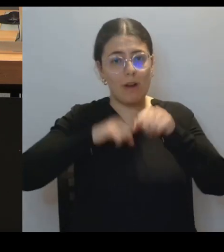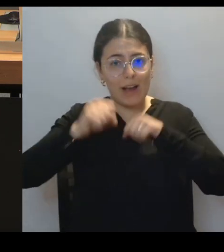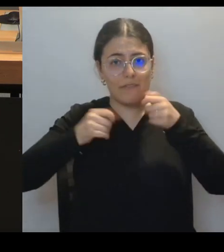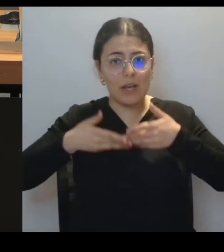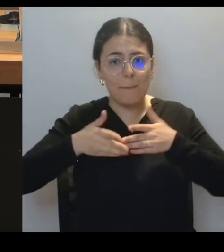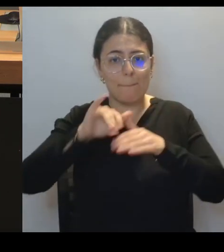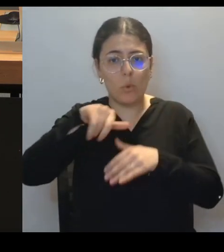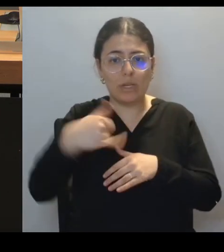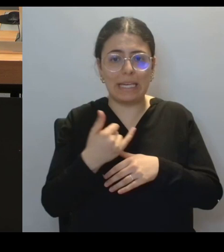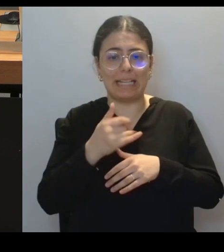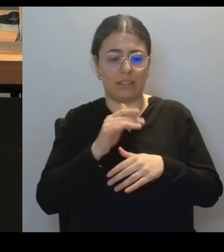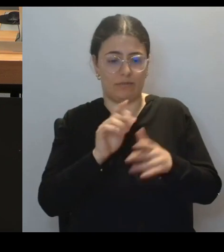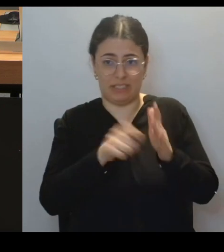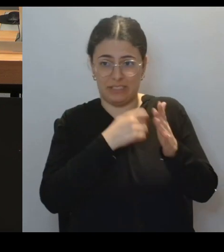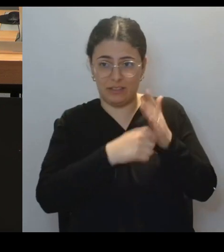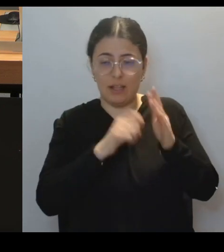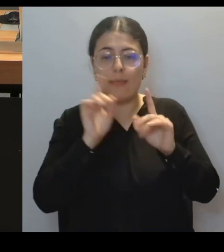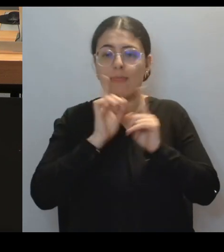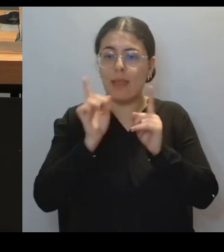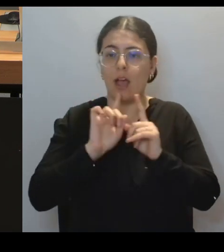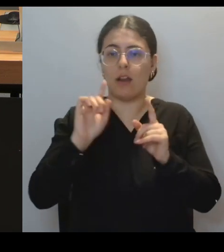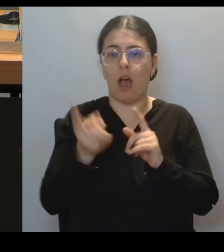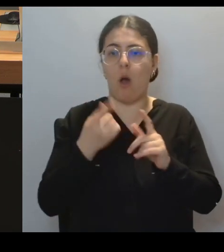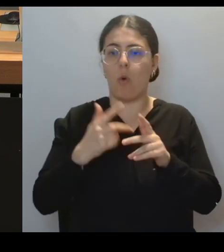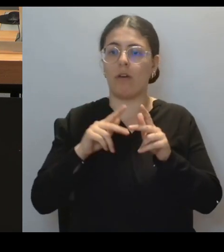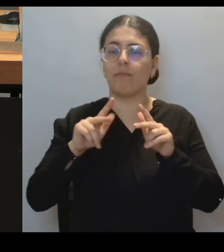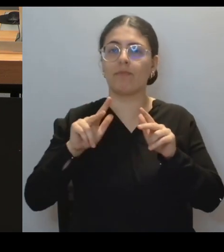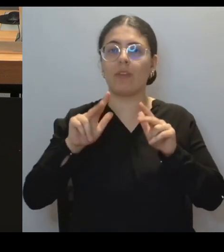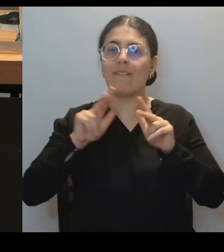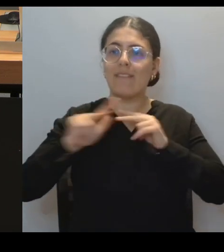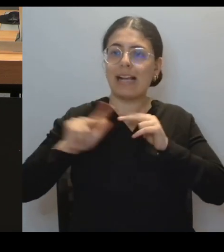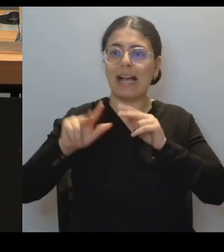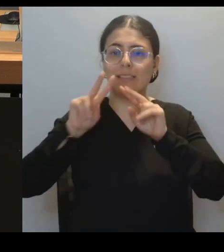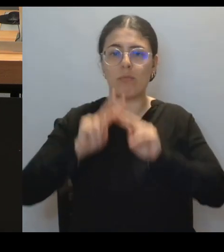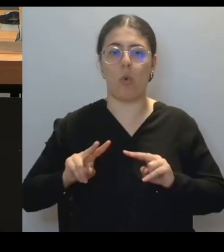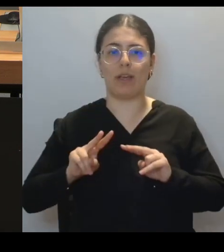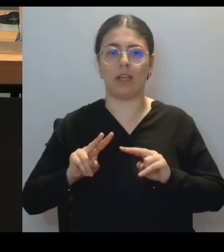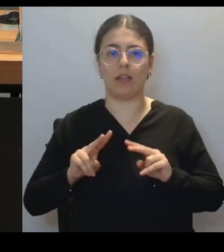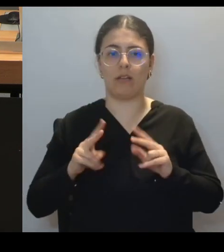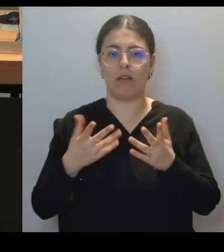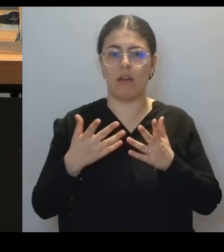Aufenthaltsqualität durch Kiezblogs. Also ich bin aber überzeugt, wir brauchen eine Mobilitätspolitik, die alle im Blick hat